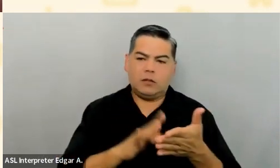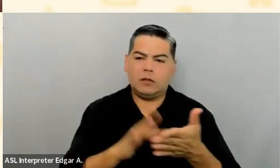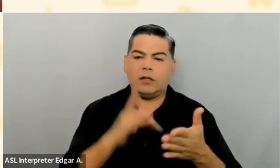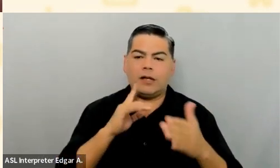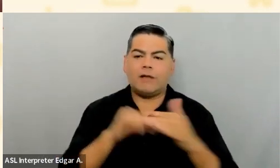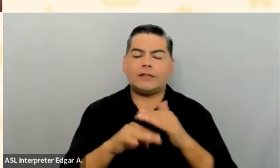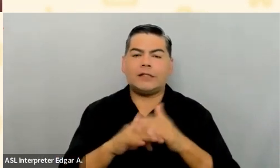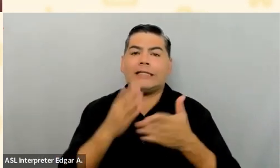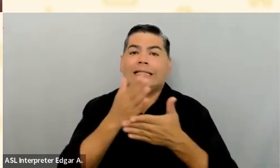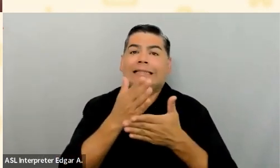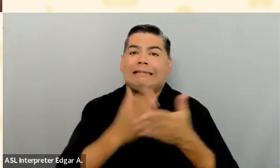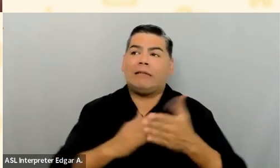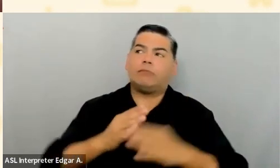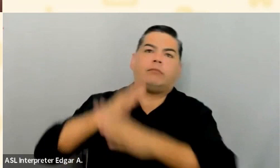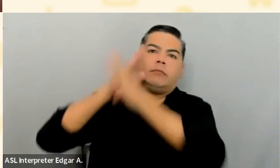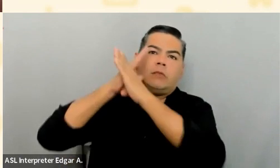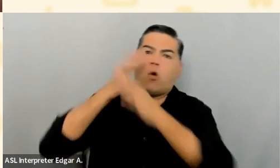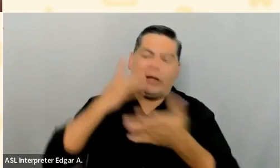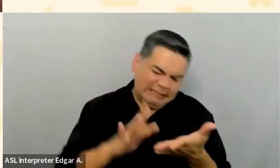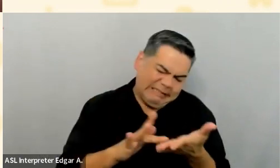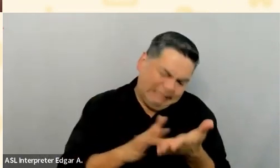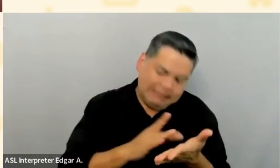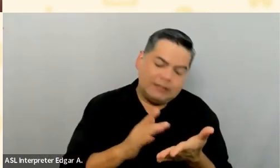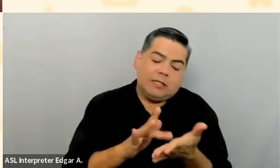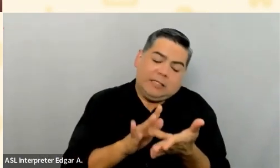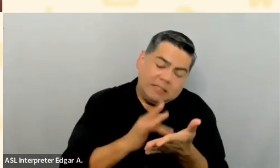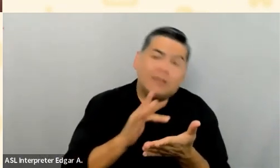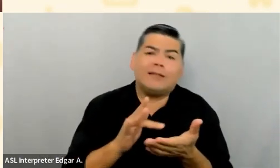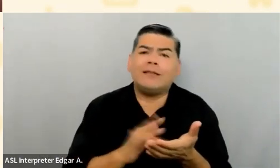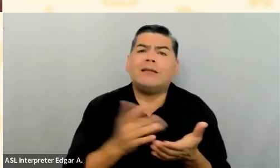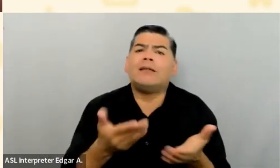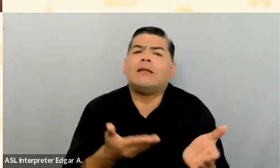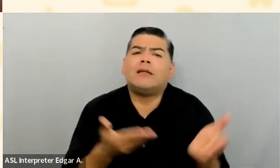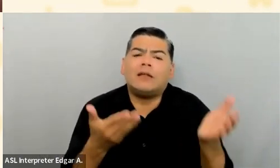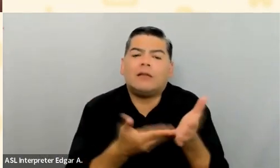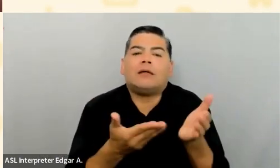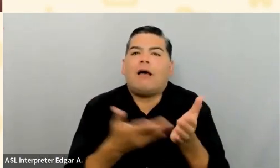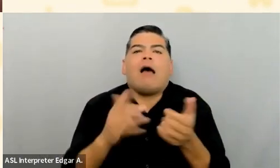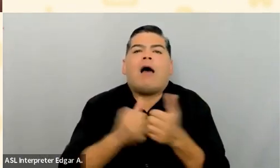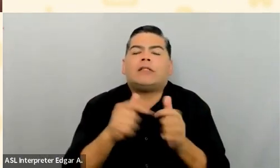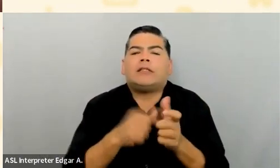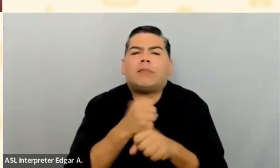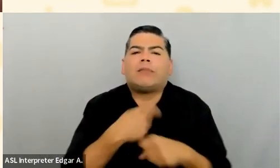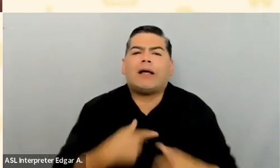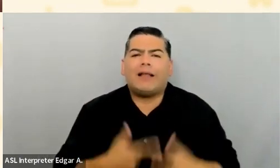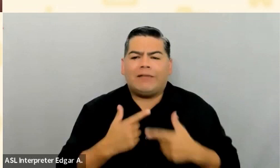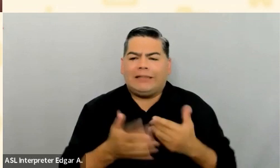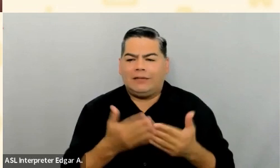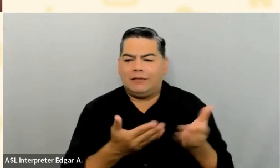del sitio porque simplemente no se podía quitar , no lo podía descartar. Y pensé, ¿cómo es que eso hace mi vida más fácil? No lo necesito.